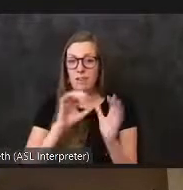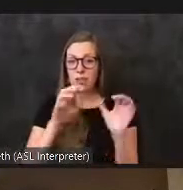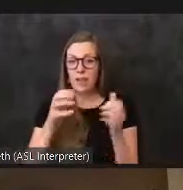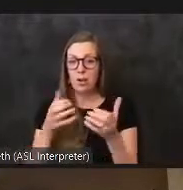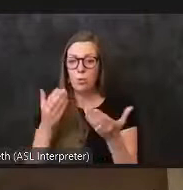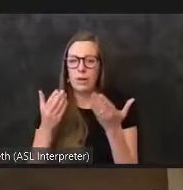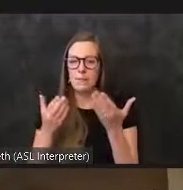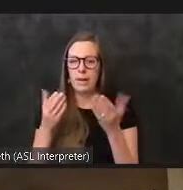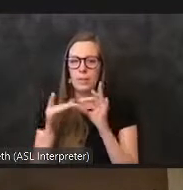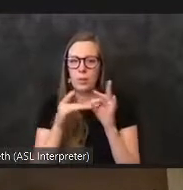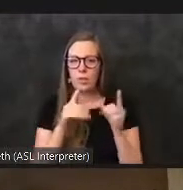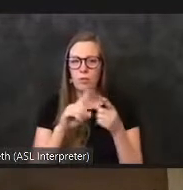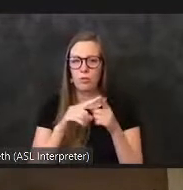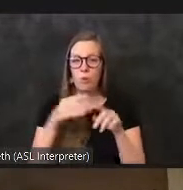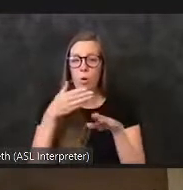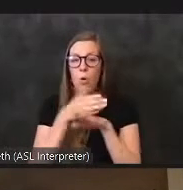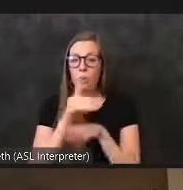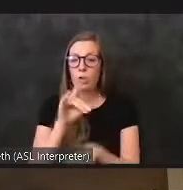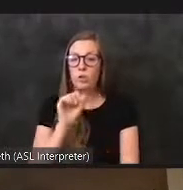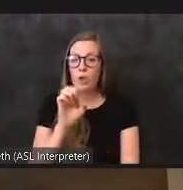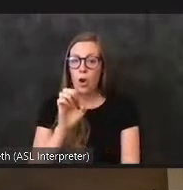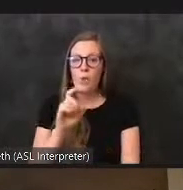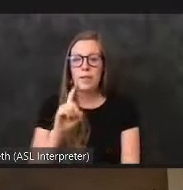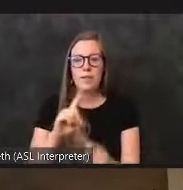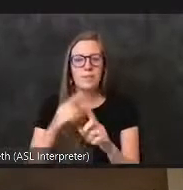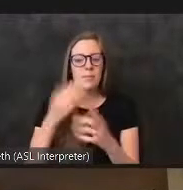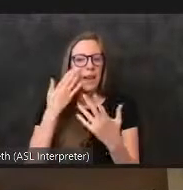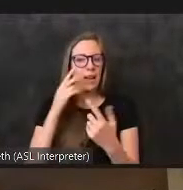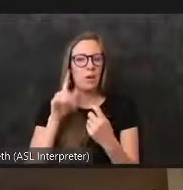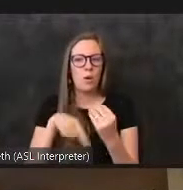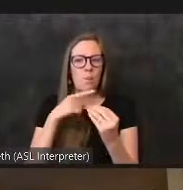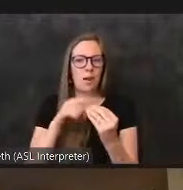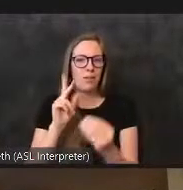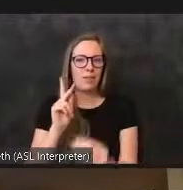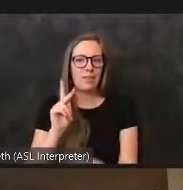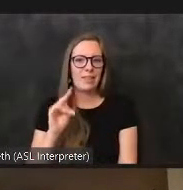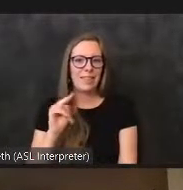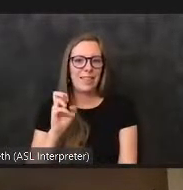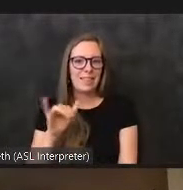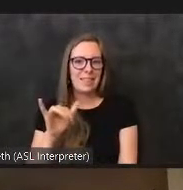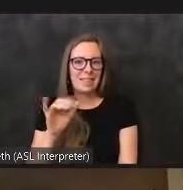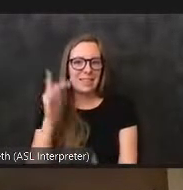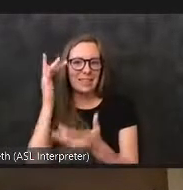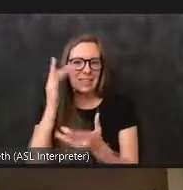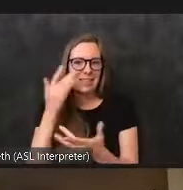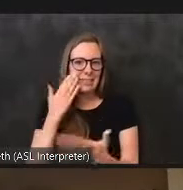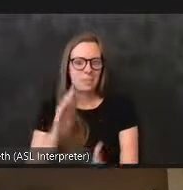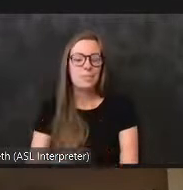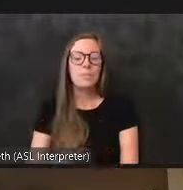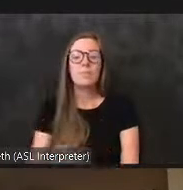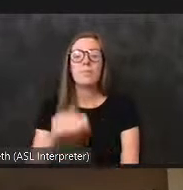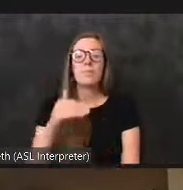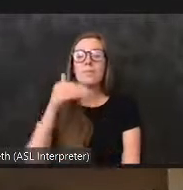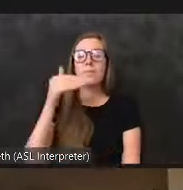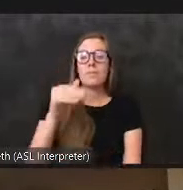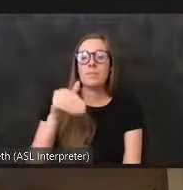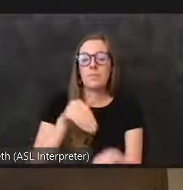comunidad latina en edad intermedia es recelaba. Pero no tengo nada más hacer que esta comunidad va a tomar un